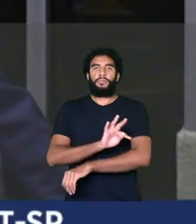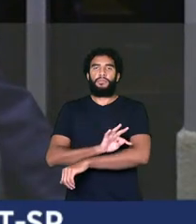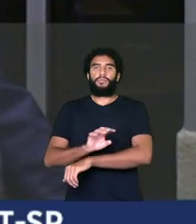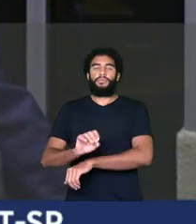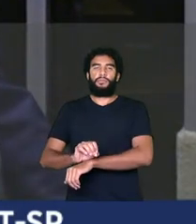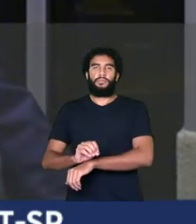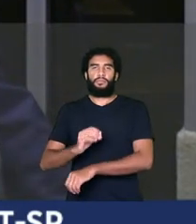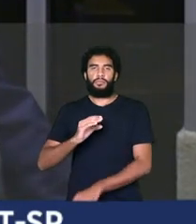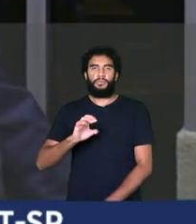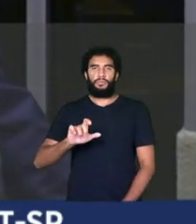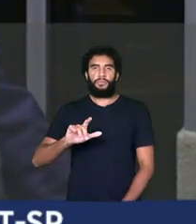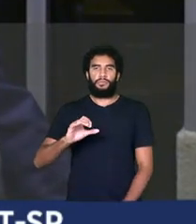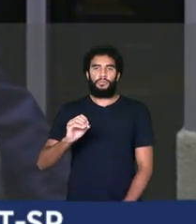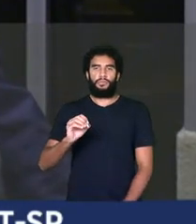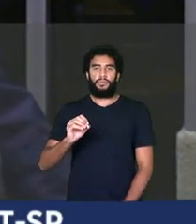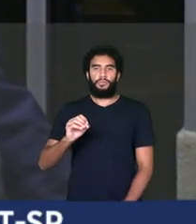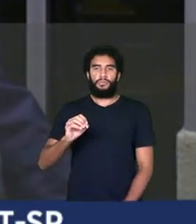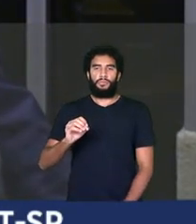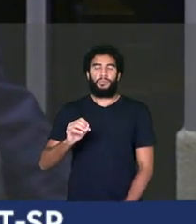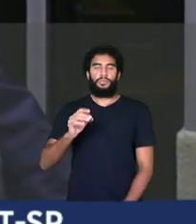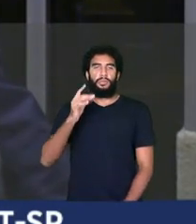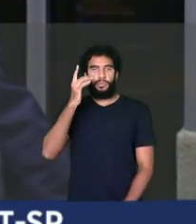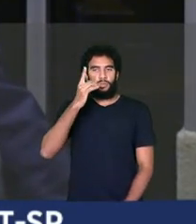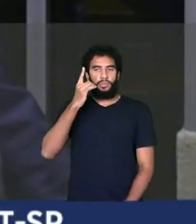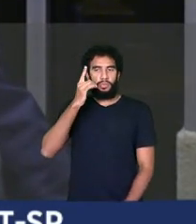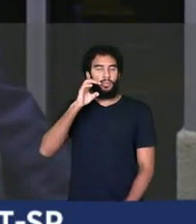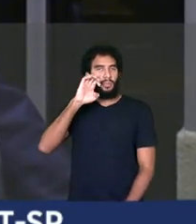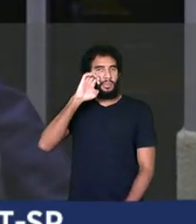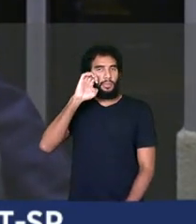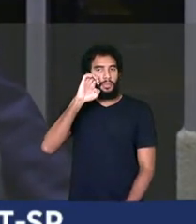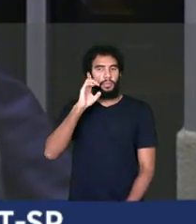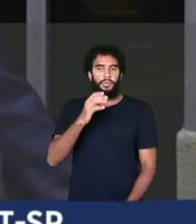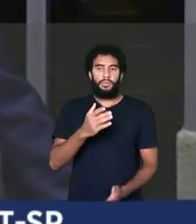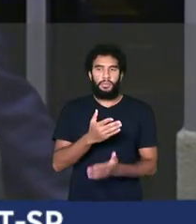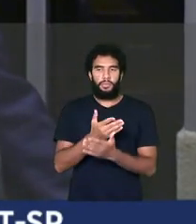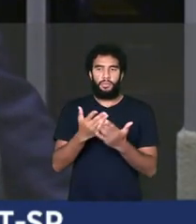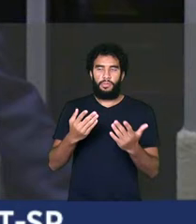ESTADO DE TOCANTINS, DEPUTADO CÉLIO MOURA, DEPUTADA ERIKA